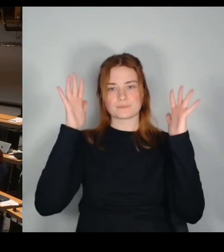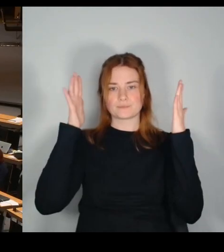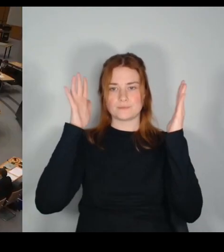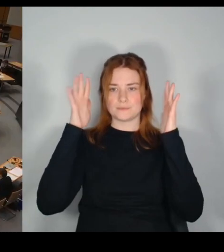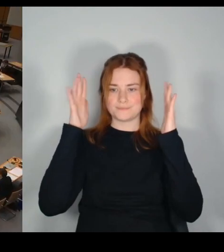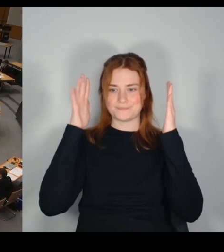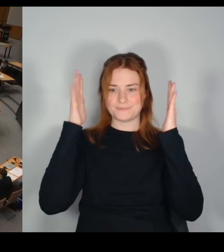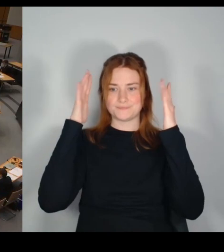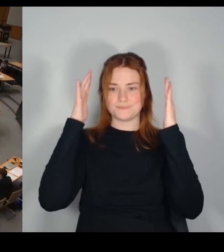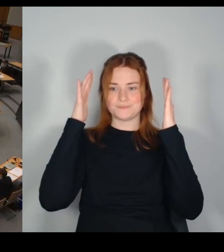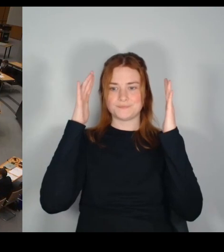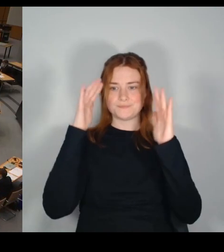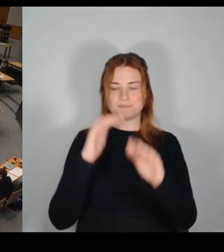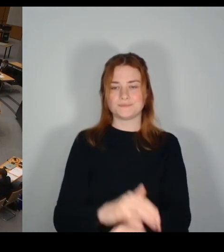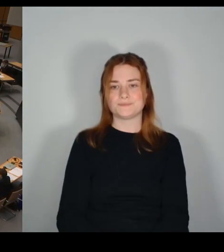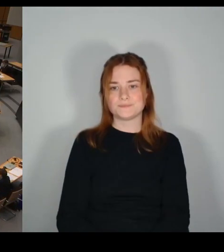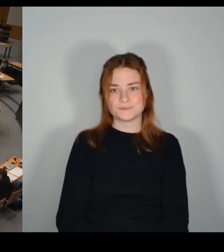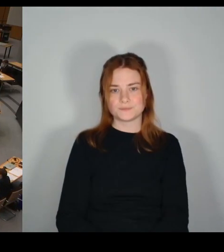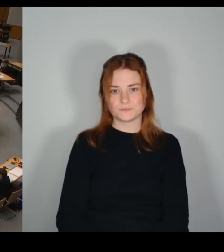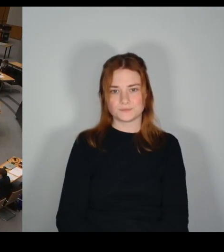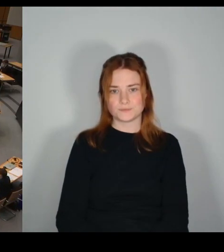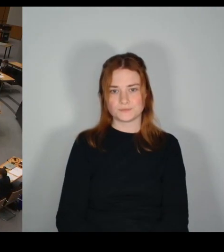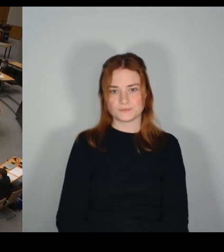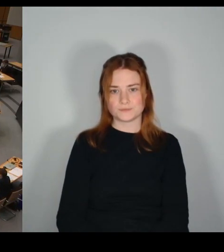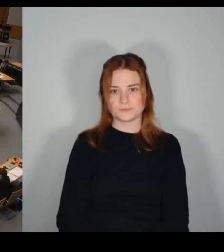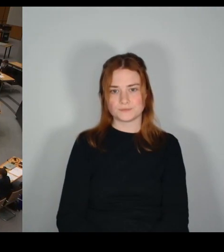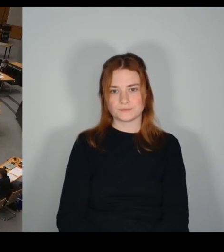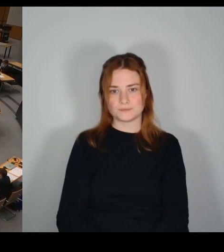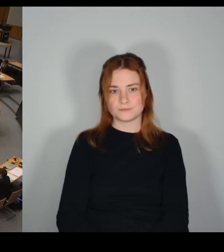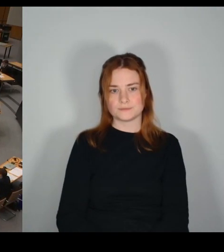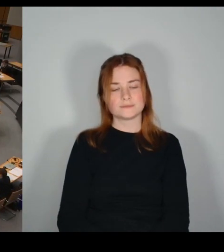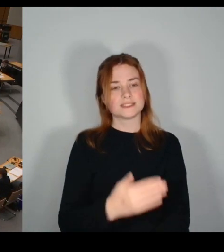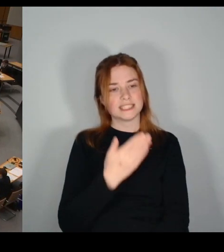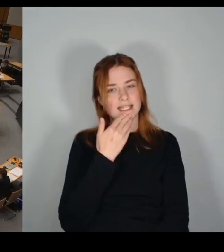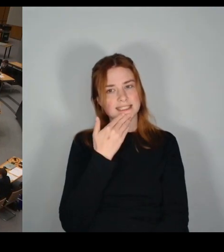Vielen Dank! Für die SPD Fraktion hat nun der Kollege Özdemir das Wort.